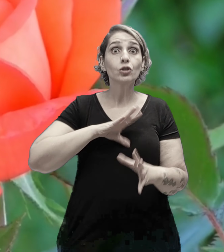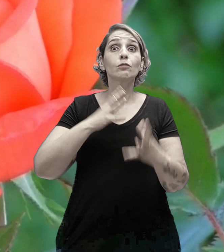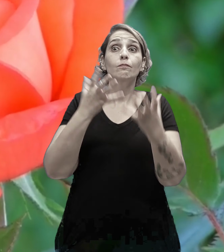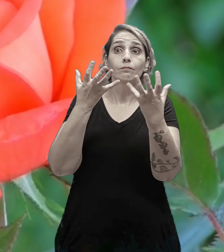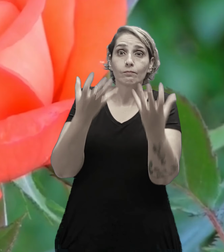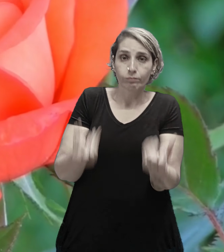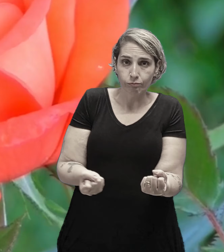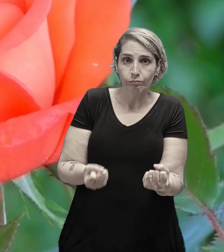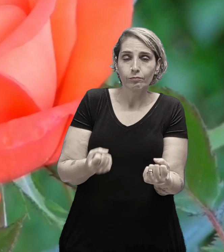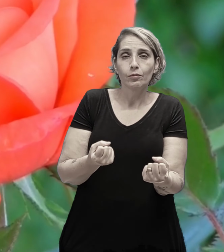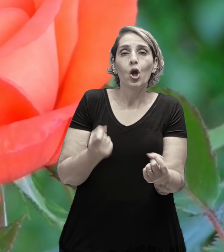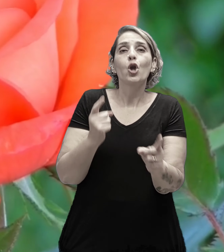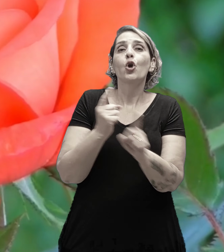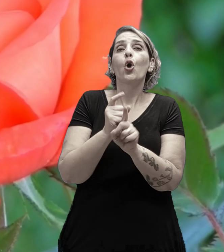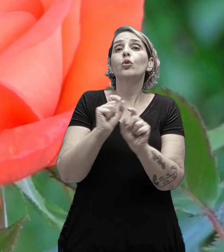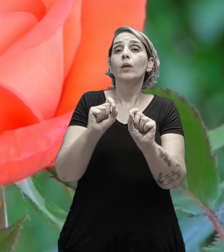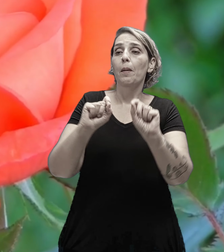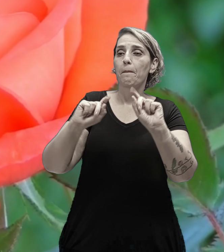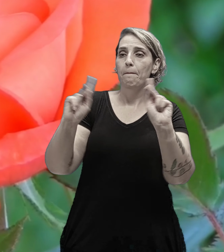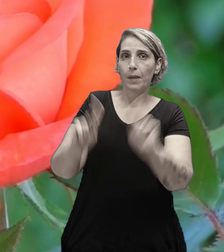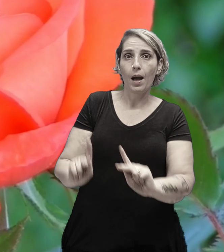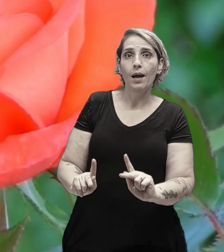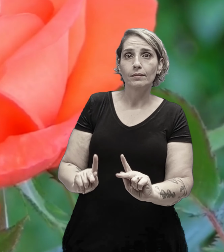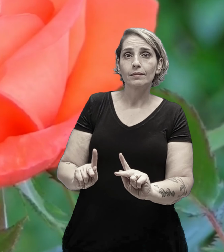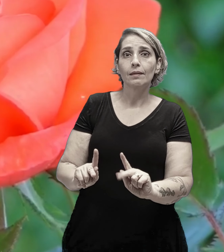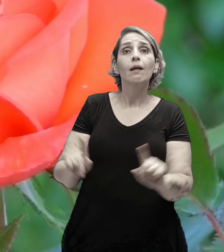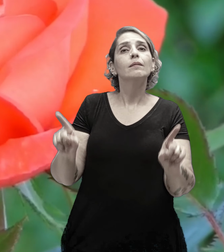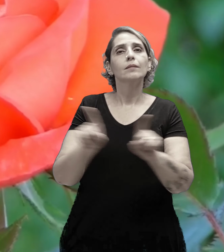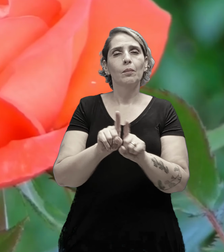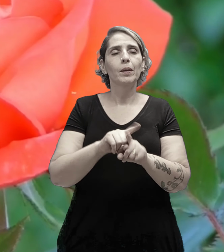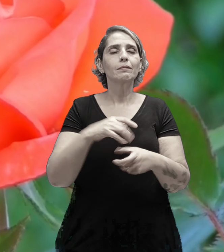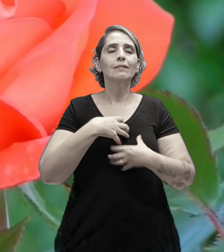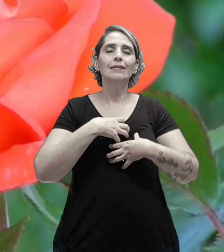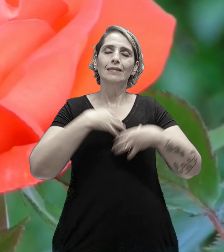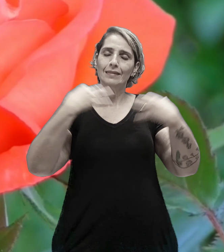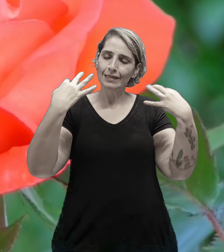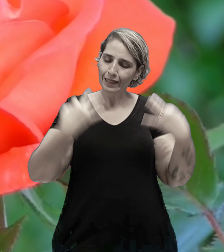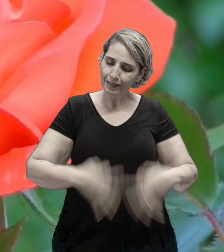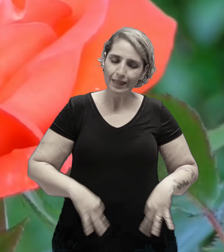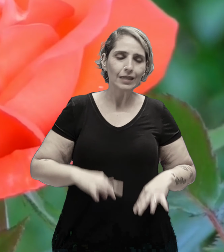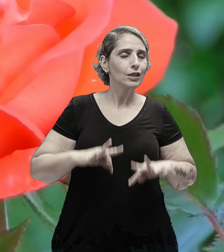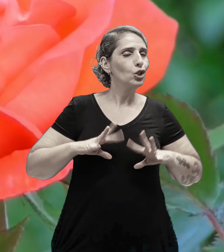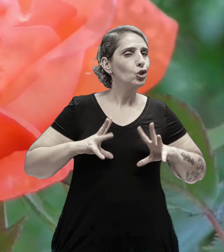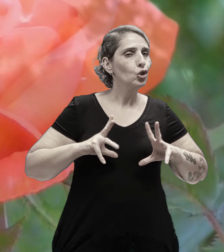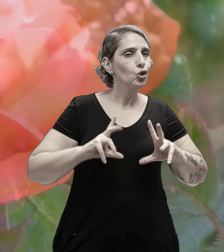encontramos não apenas paz, mas a certeza de que tudo está exatamente